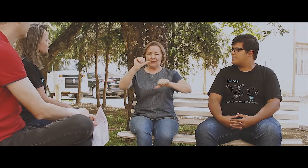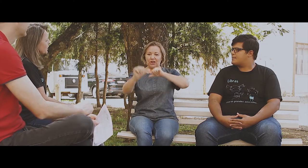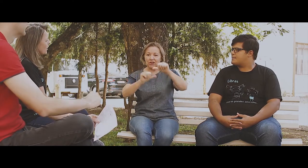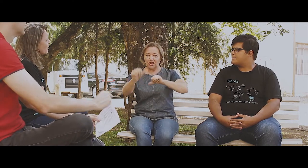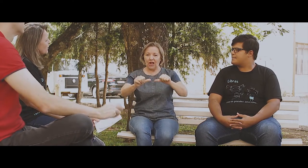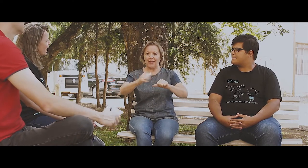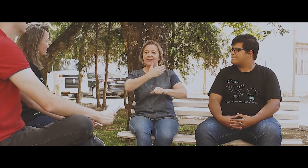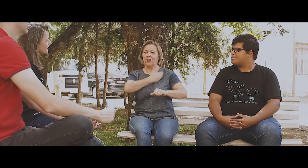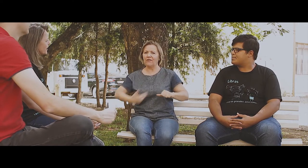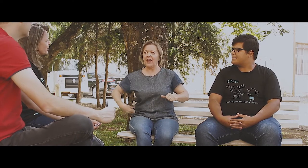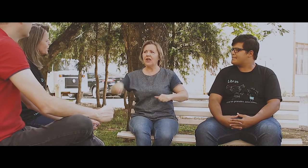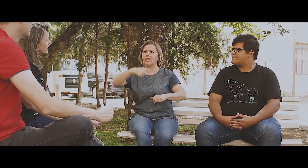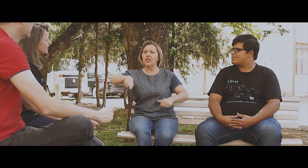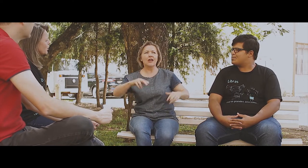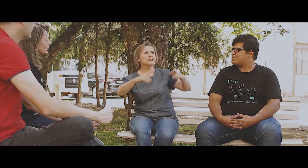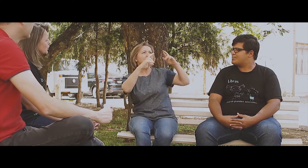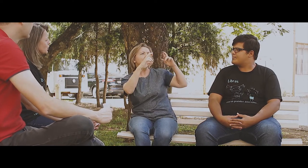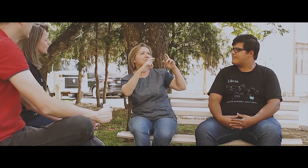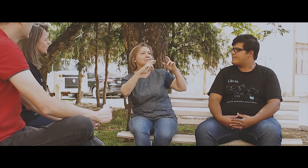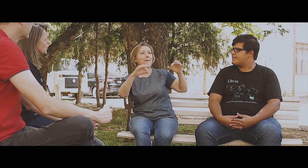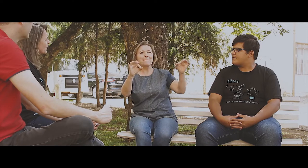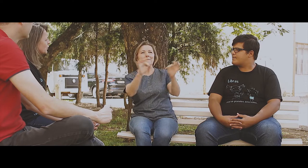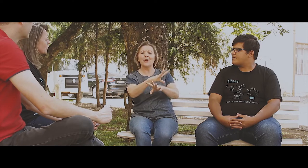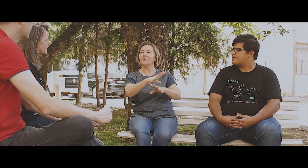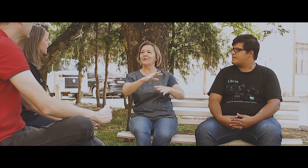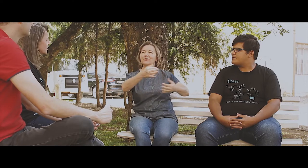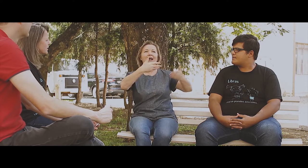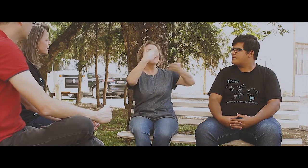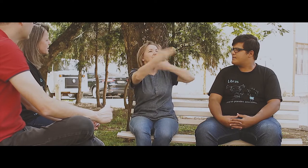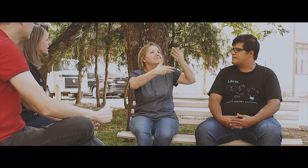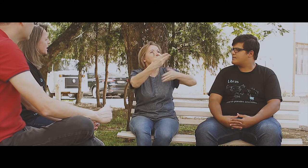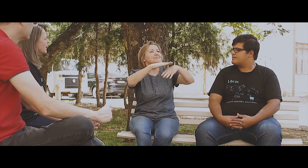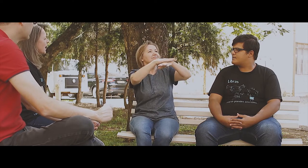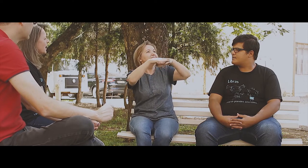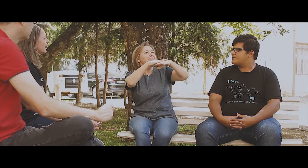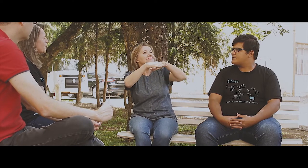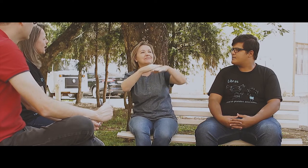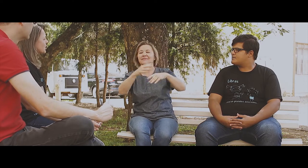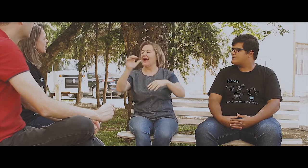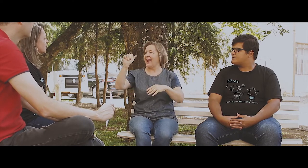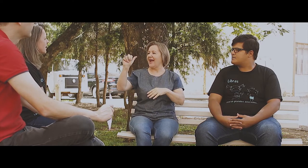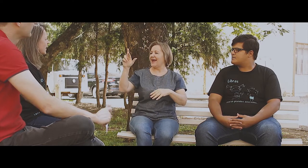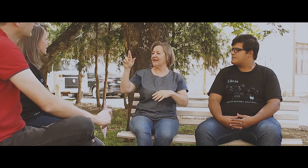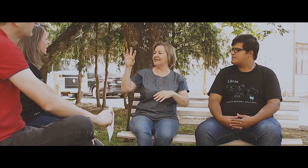uma conversa importante com os novos governantes para que a gente tenha